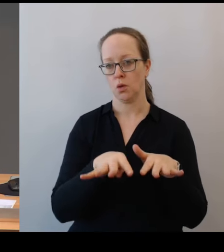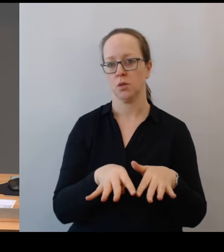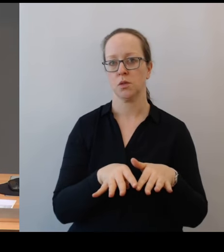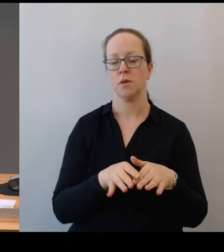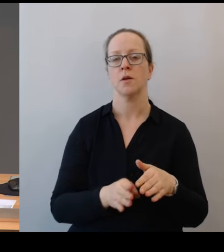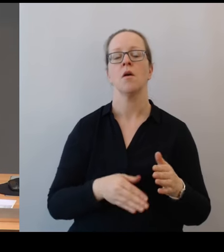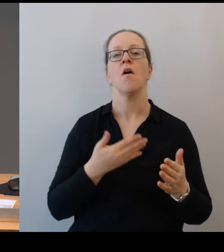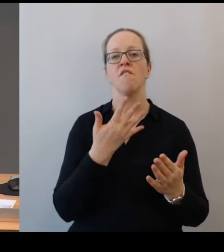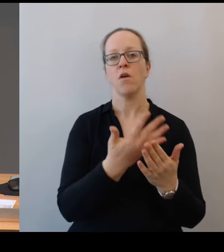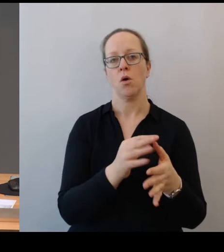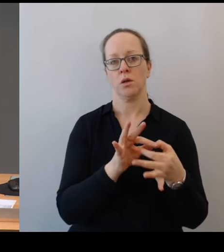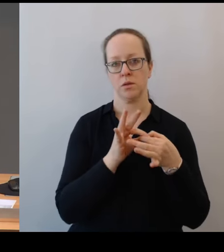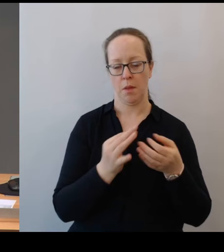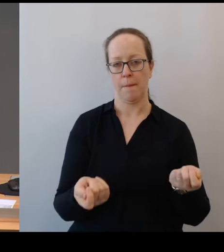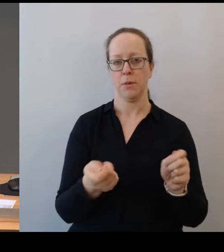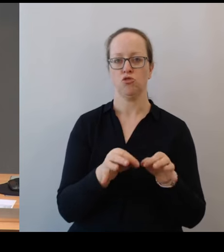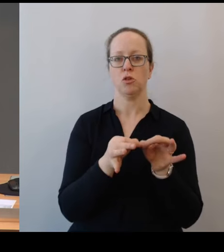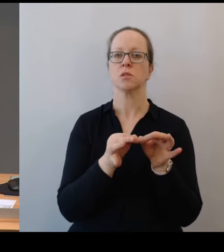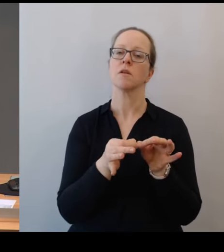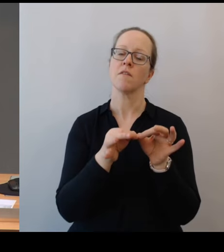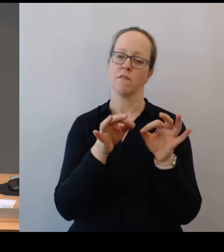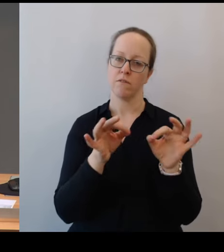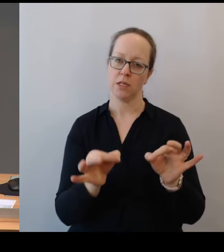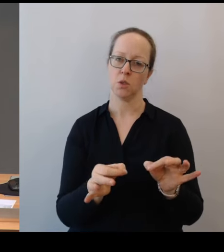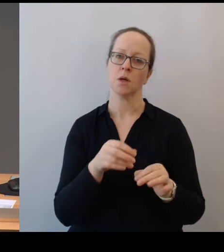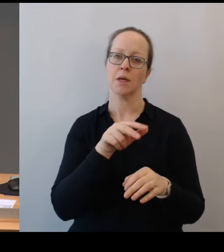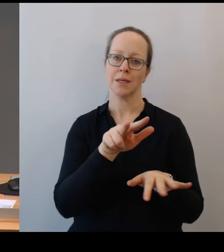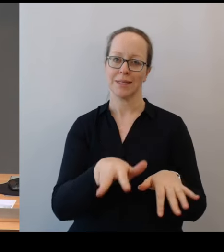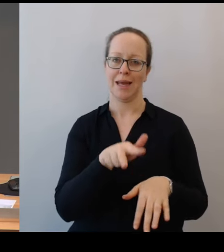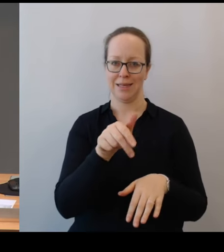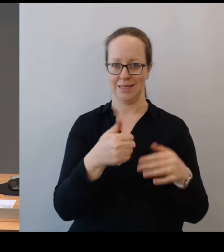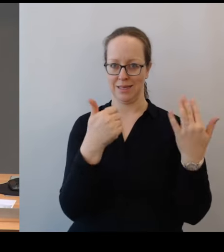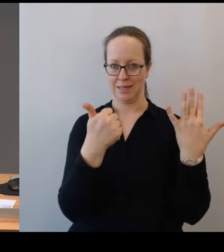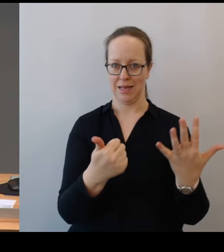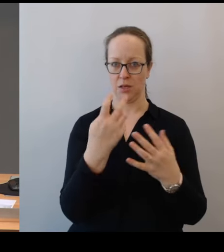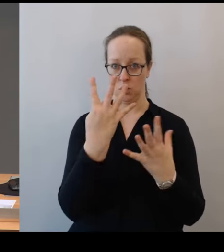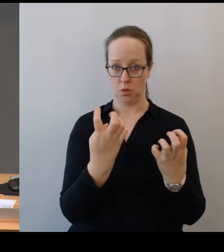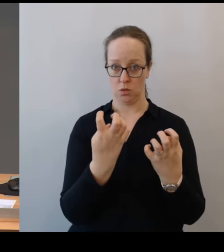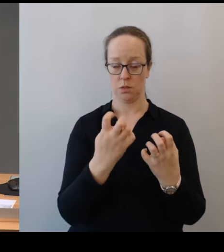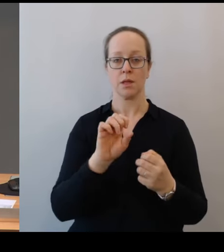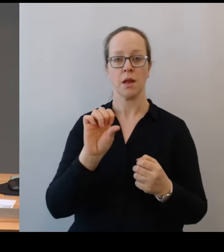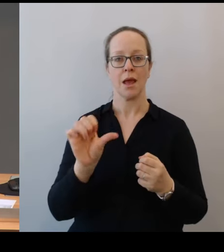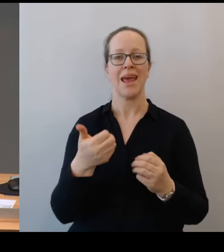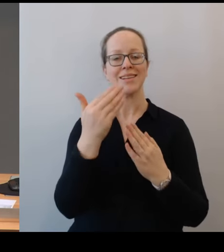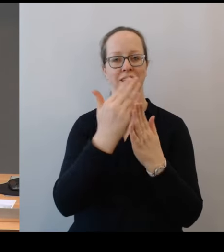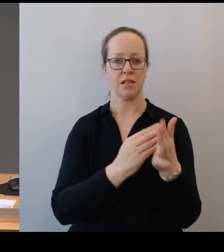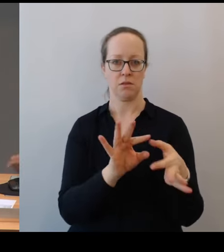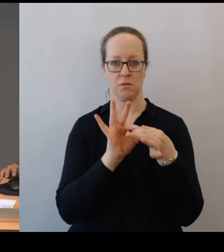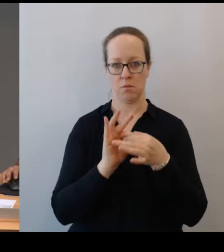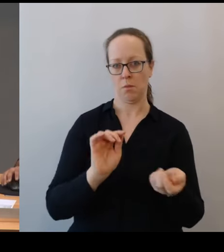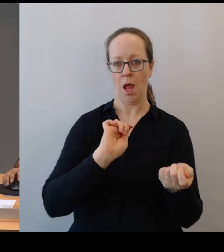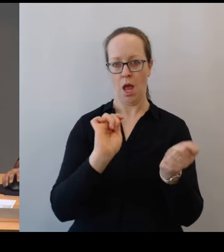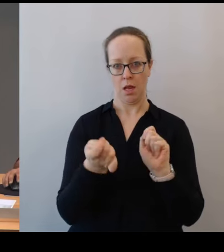Erstes Gesetz zur Änderung des Übernachtungssteuergesetzes und ich eröffne die erste Lesung der Gesetzesvorlage in der Beratung